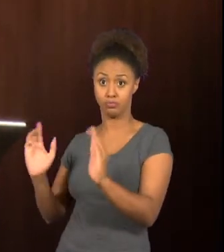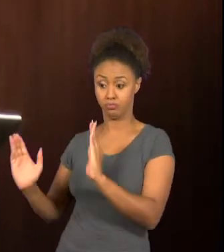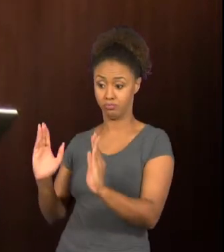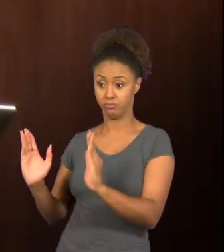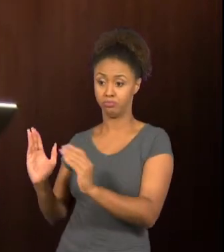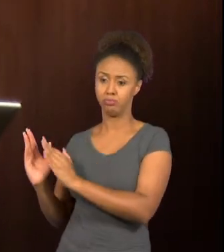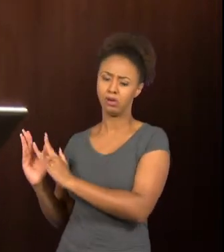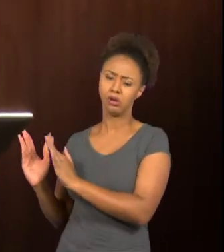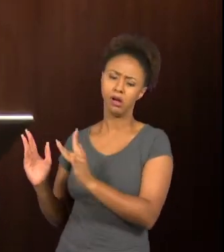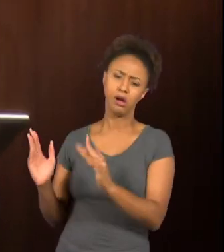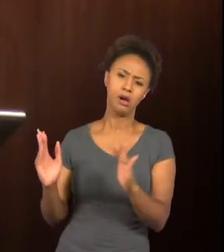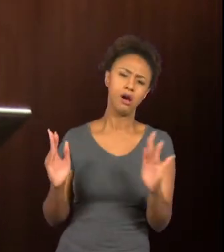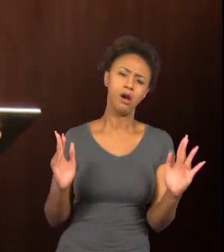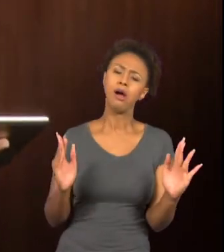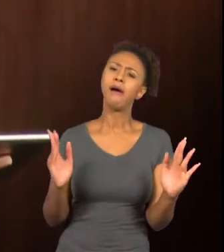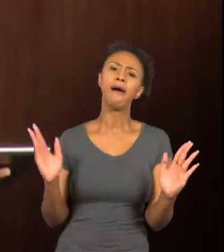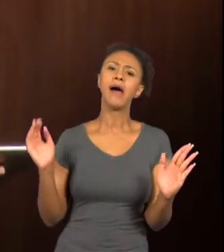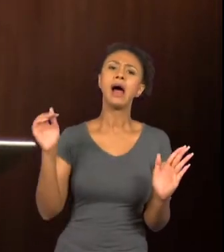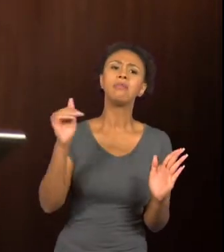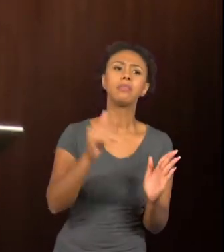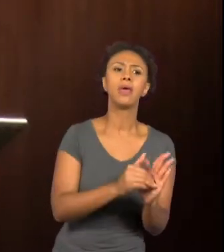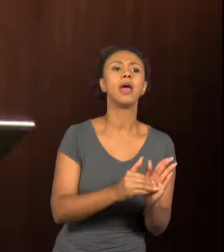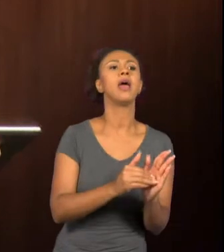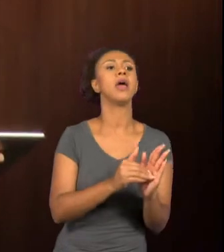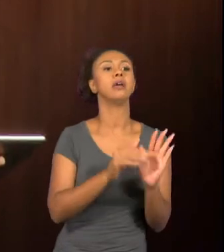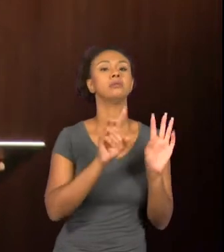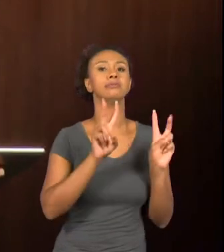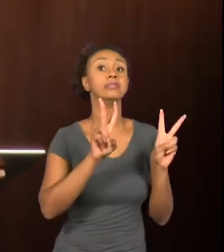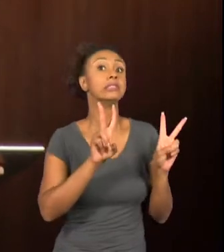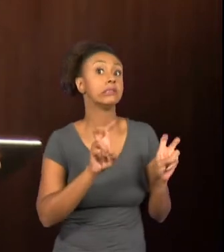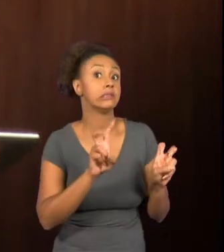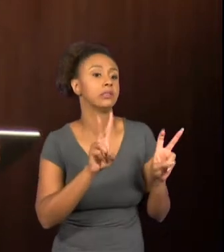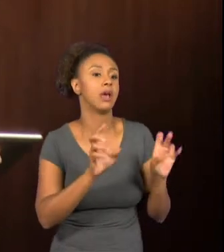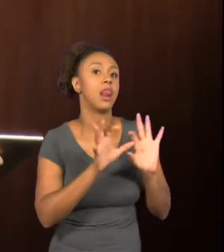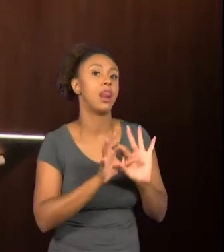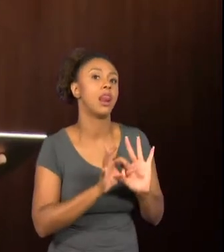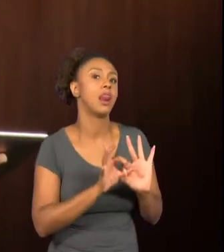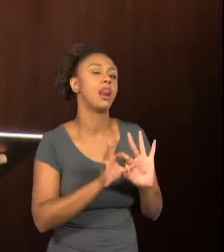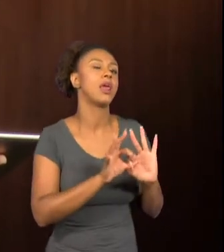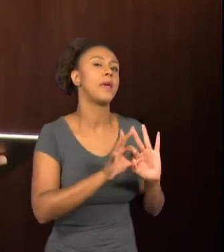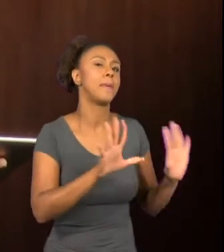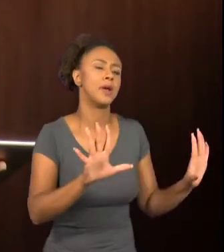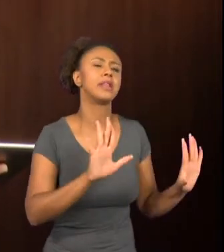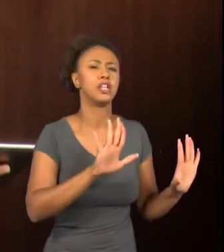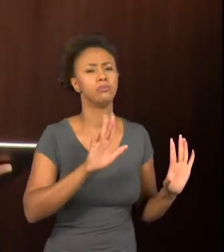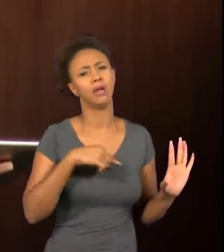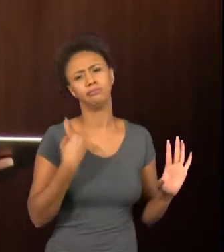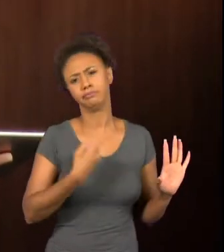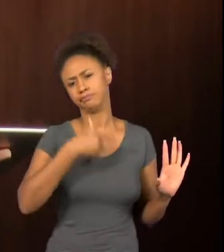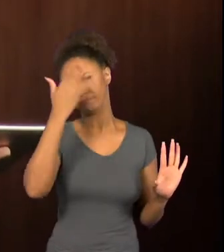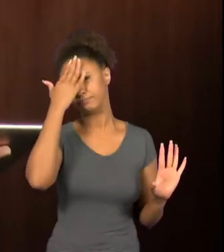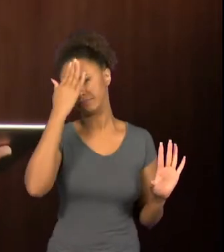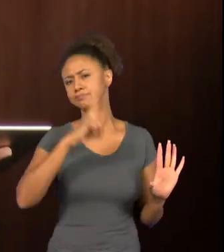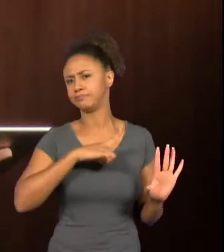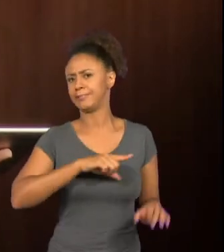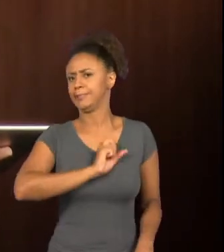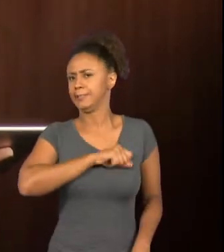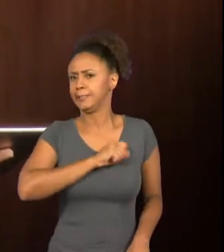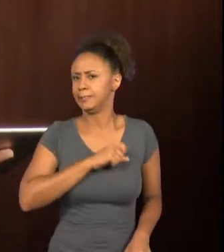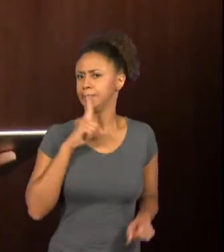AO TRABALHO LIVRE OU SUPOSTAMENTE "LIVRE", MAS QUE SE REVELA BASTANTE SERVIU, E NO SUL DE MINAS